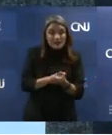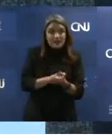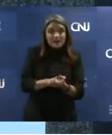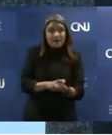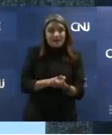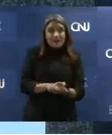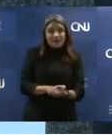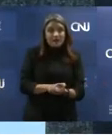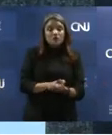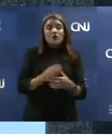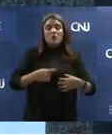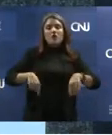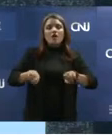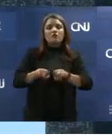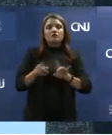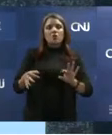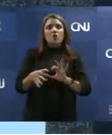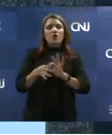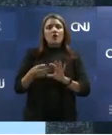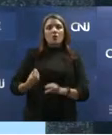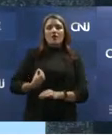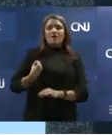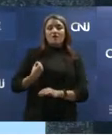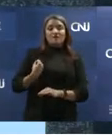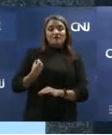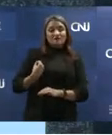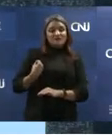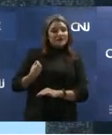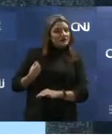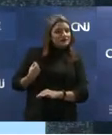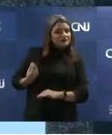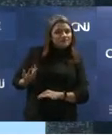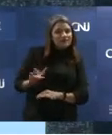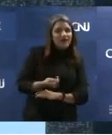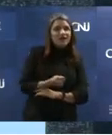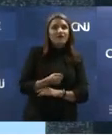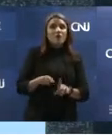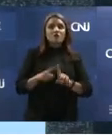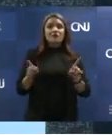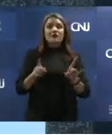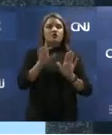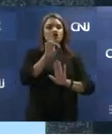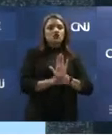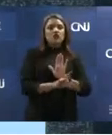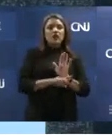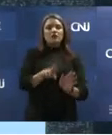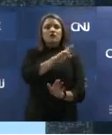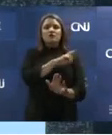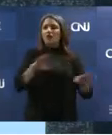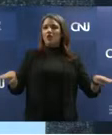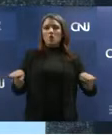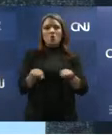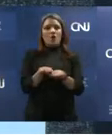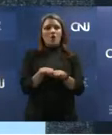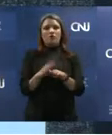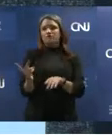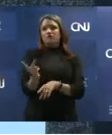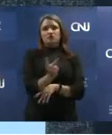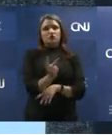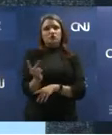com base em igualdade de direitos e deveres e dos cônjuges, que sempre foi uma cultura um pouco sufragada